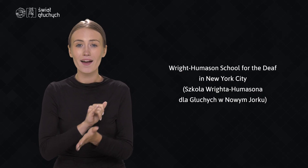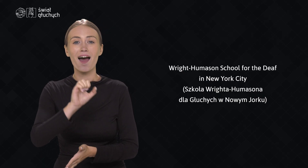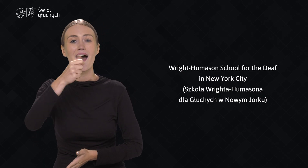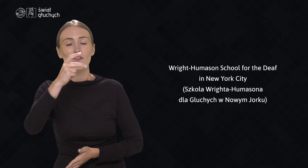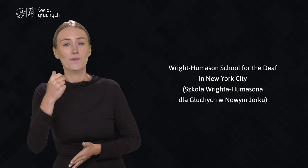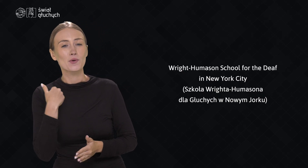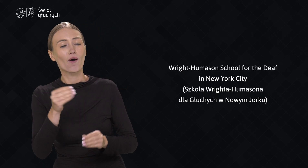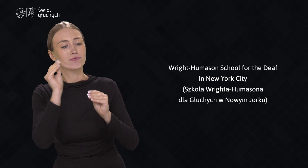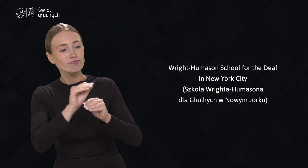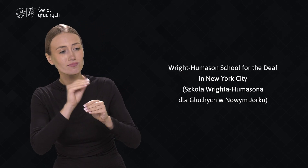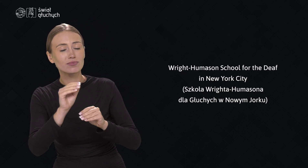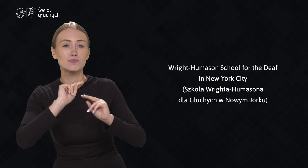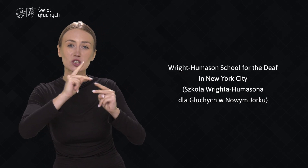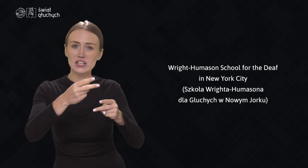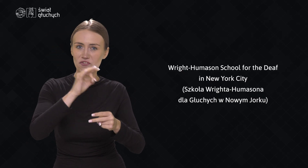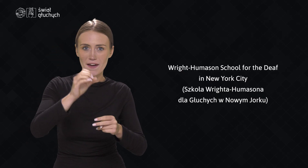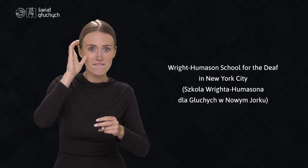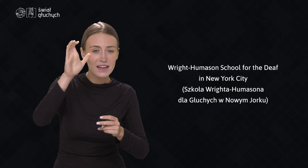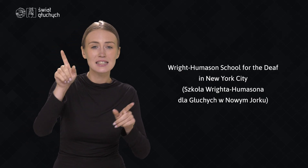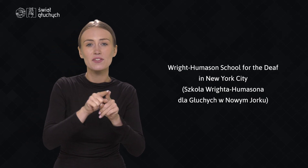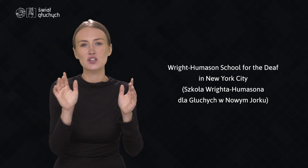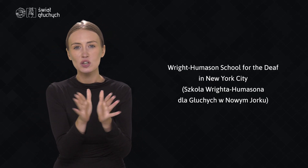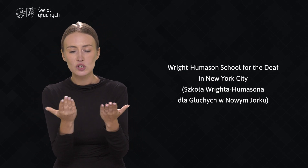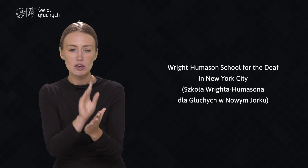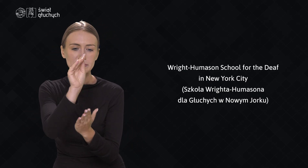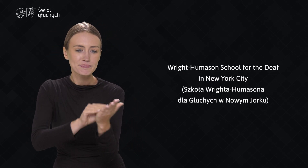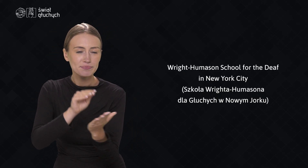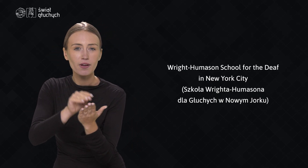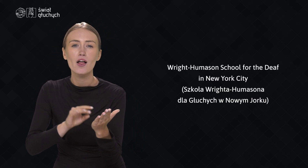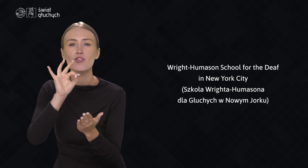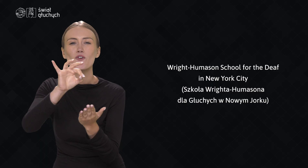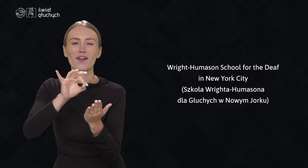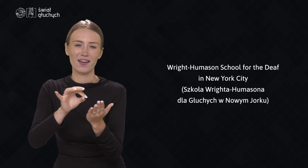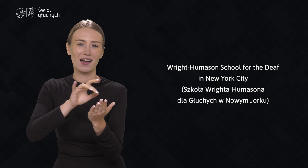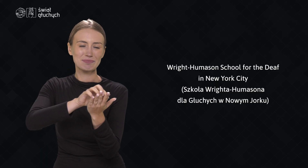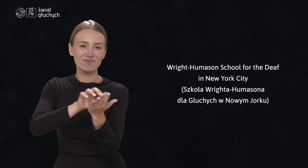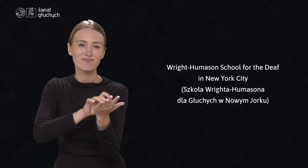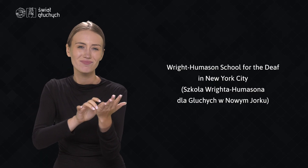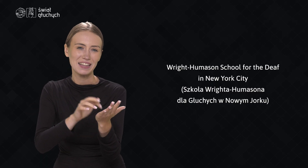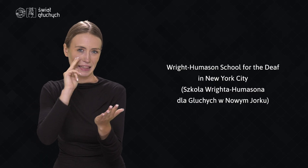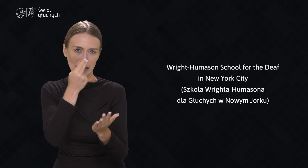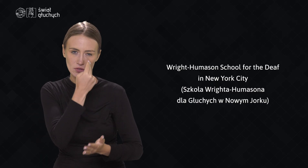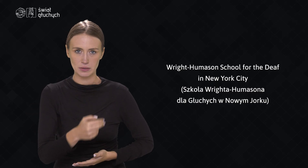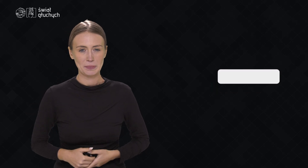gdzie Anne przekazywała jej wiedzę od nauczycieli i przepisywała książki w systemie brajla.